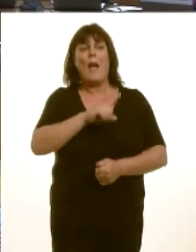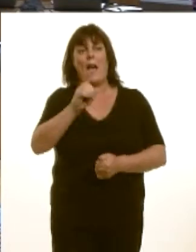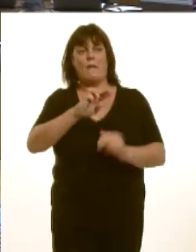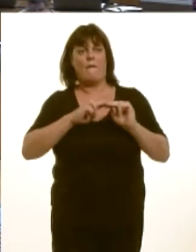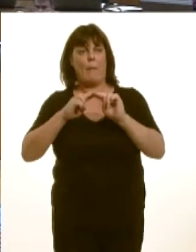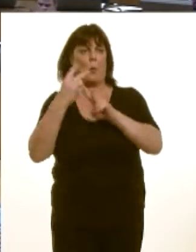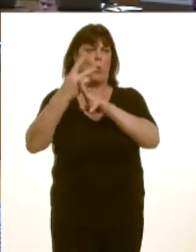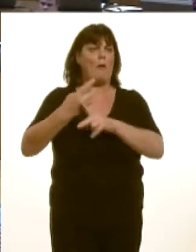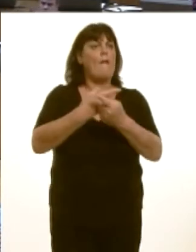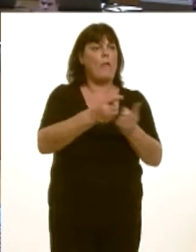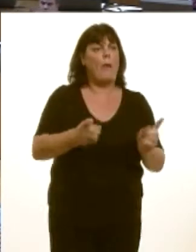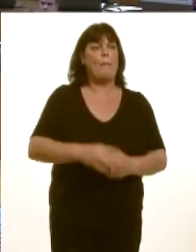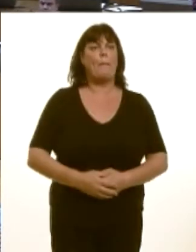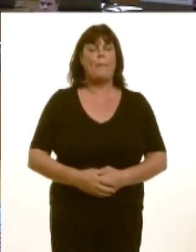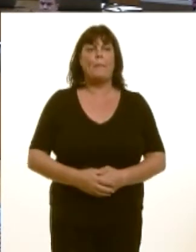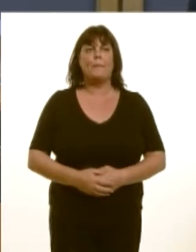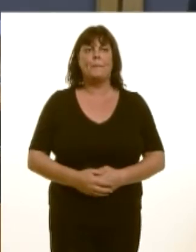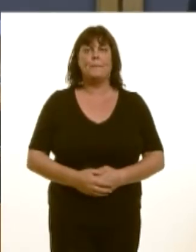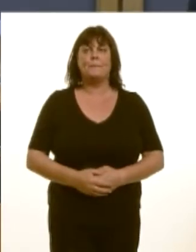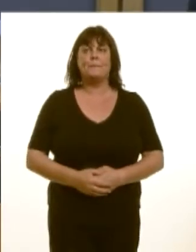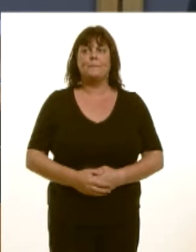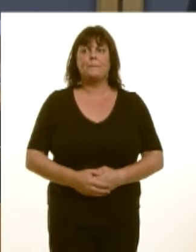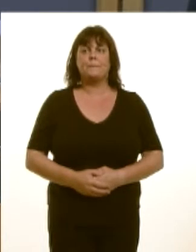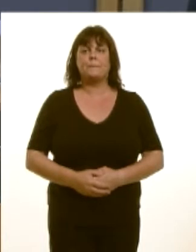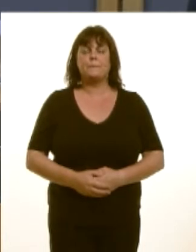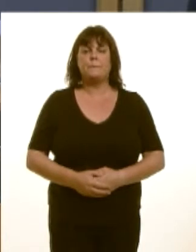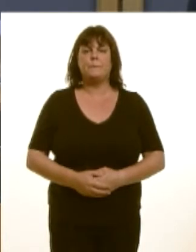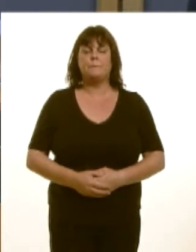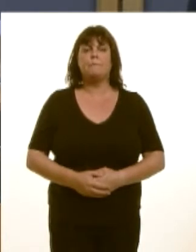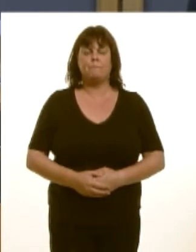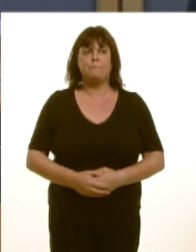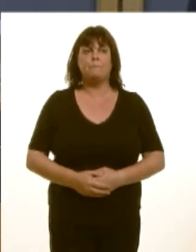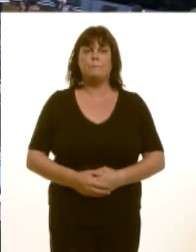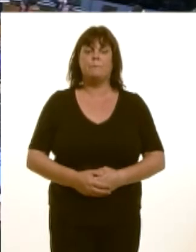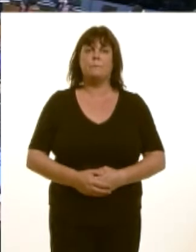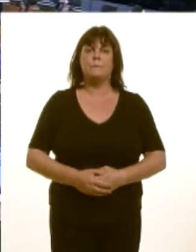Elin Jones: Brif Weinidog, mae dros 2,000 o bobl â dementia cynnar arnynt—dementia